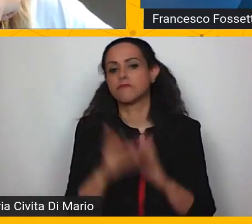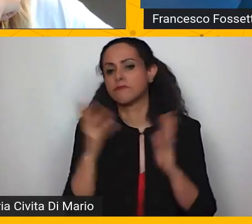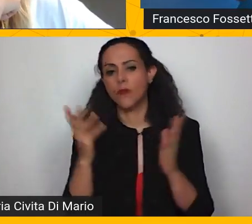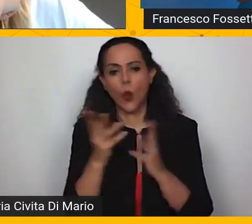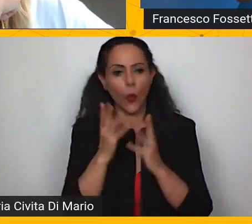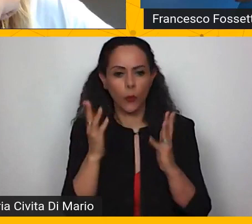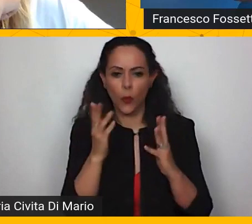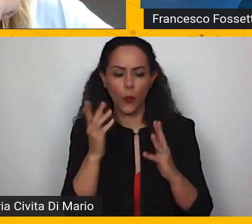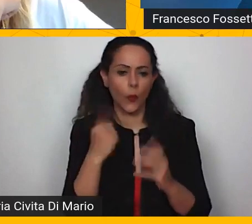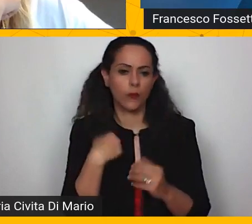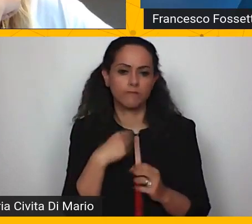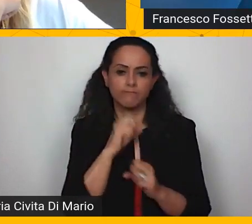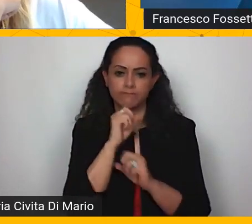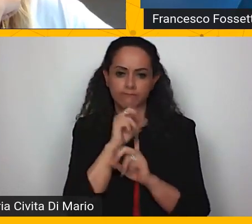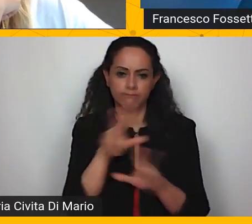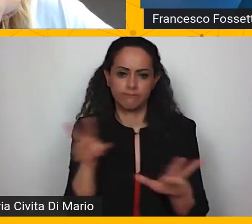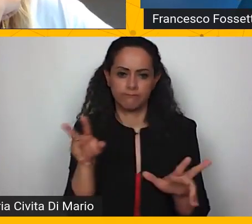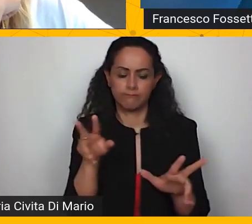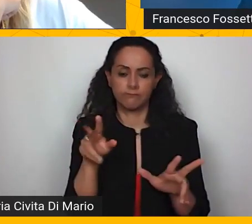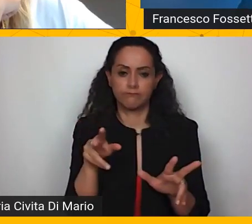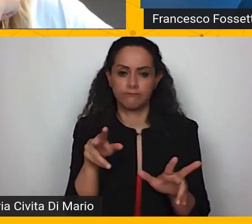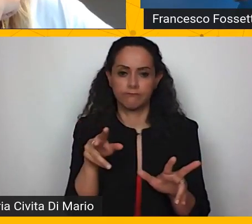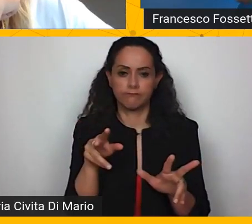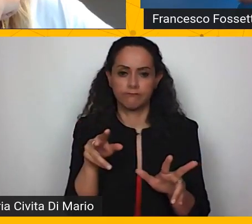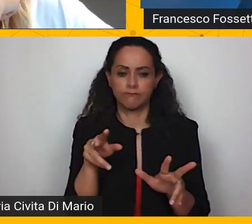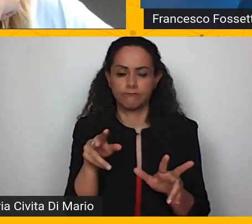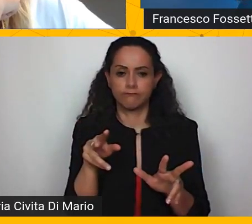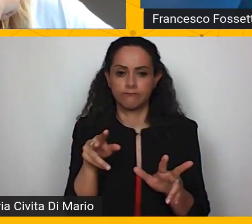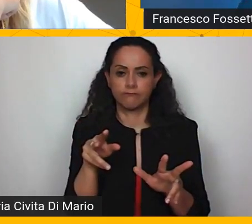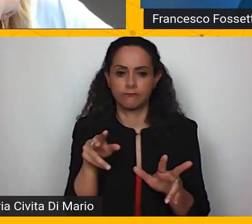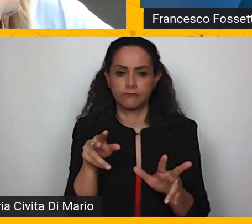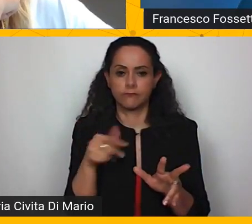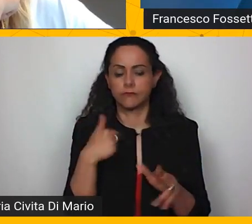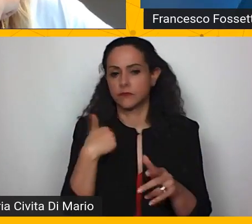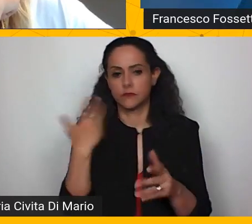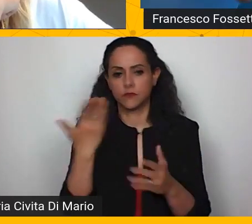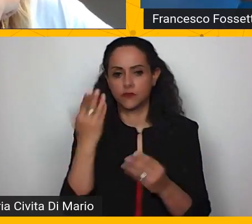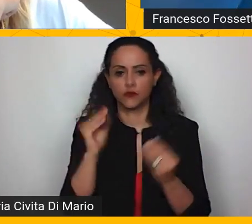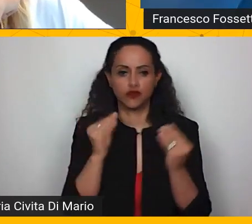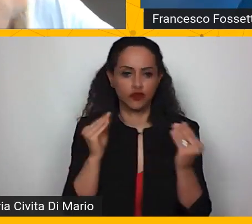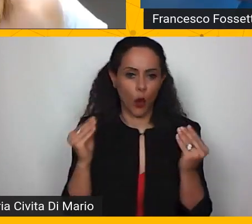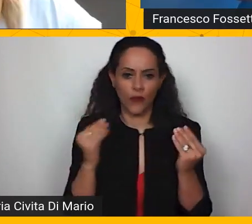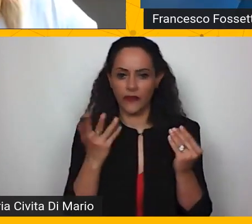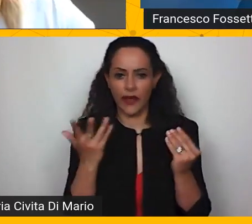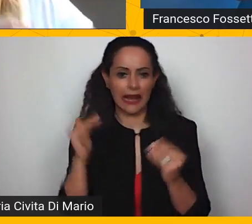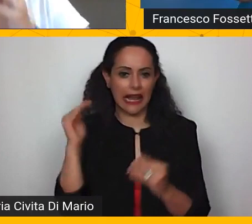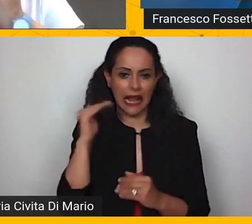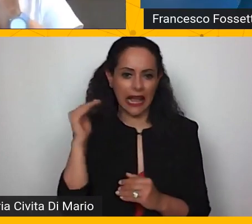indizio cioè nel senso una cosa che voglio trasmettere è che se